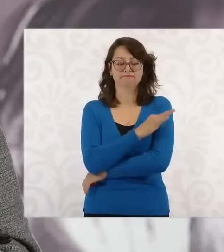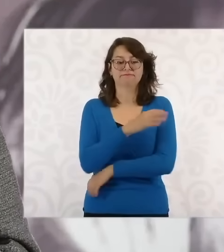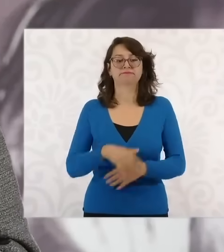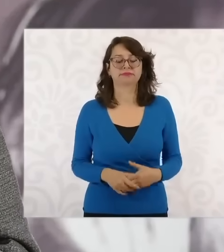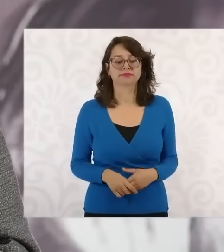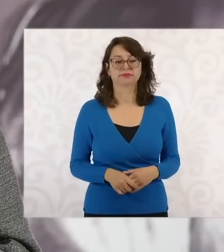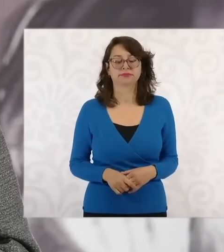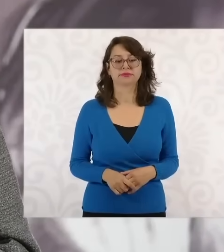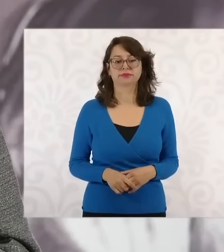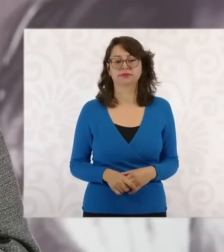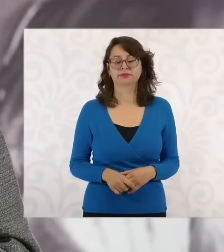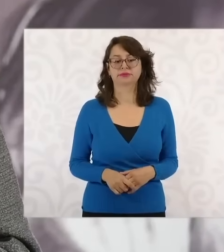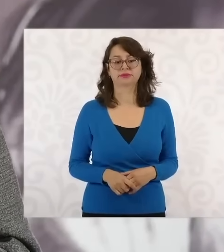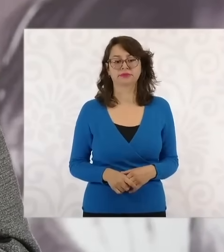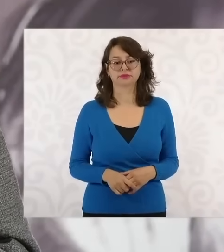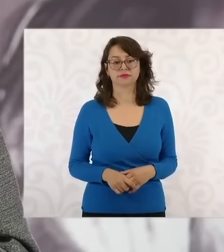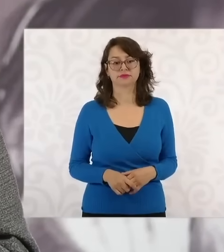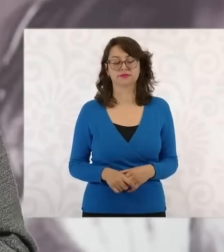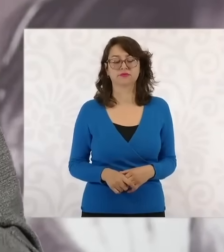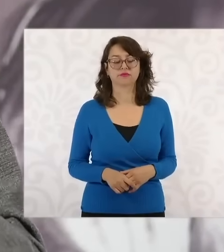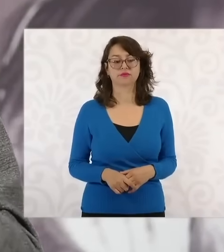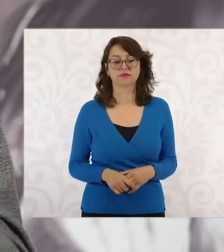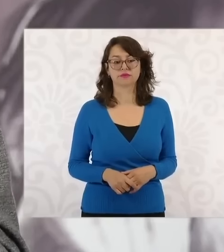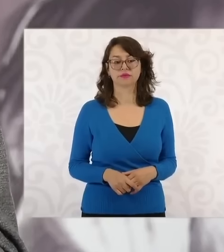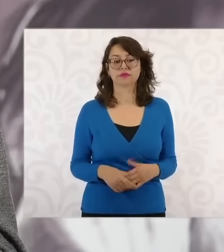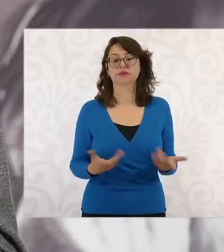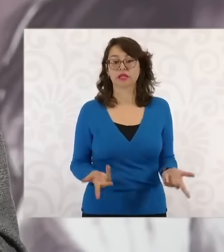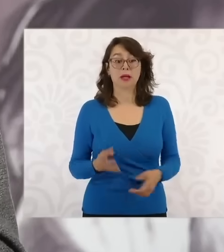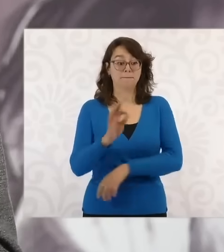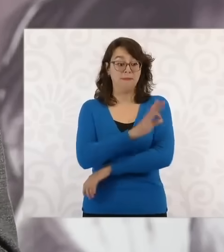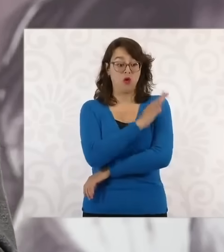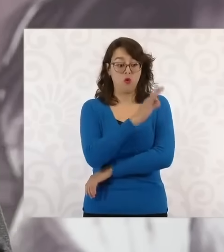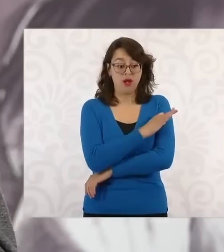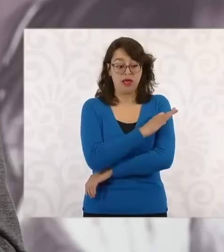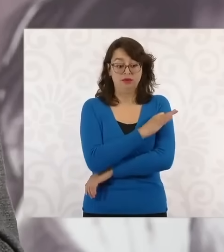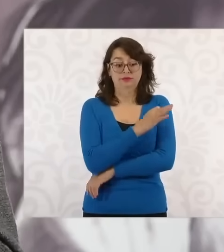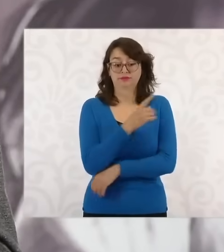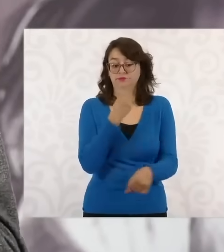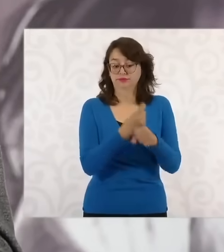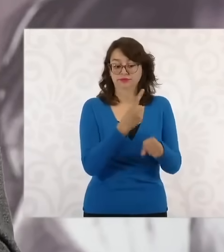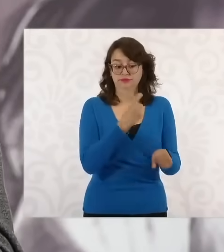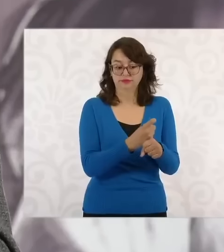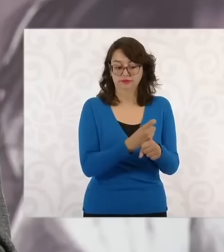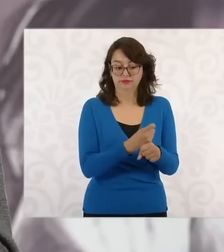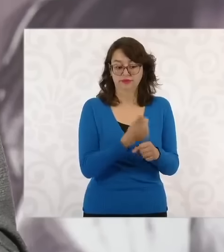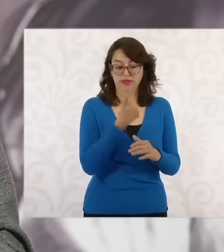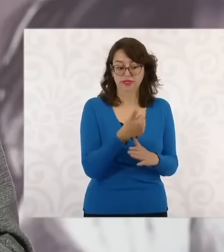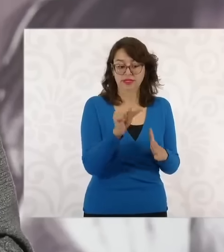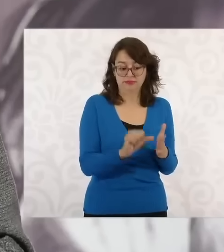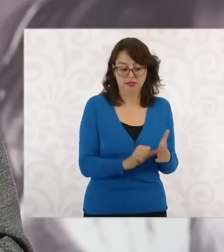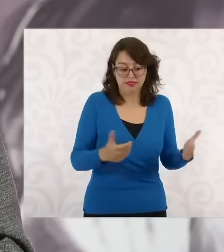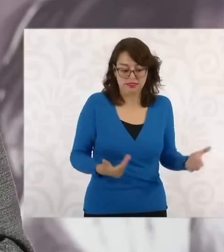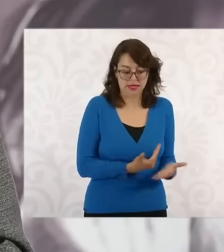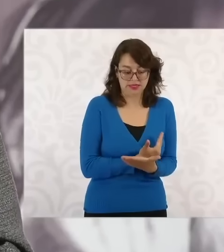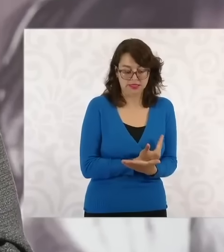eh se aplica eh a los 6 meses. Estamos aplicándola a los 6 meses. Normalmente se